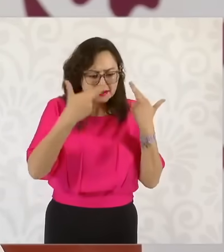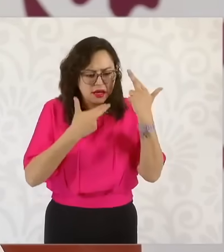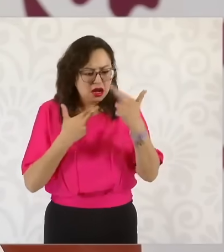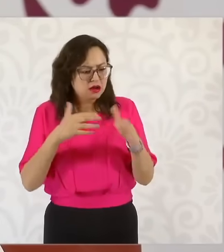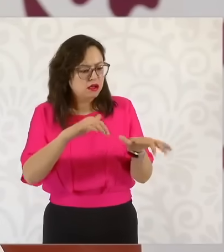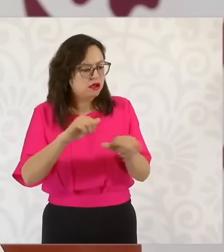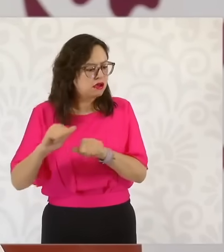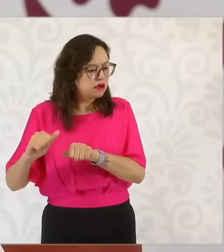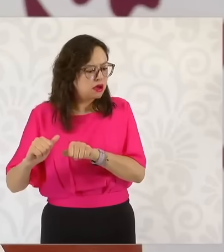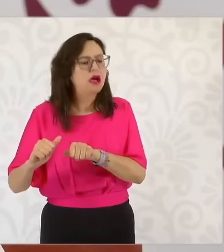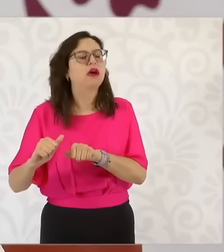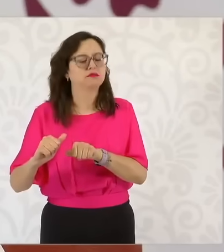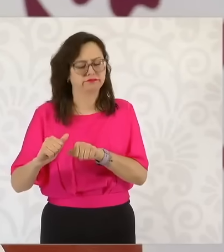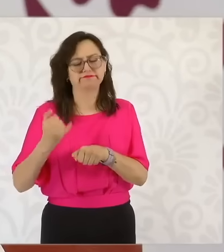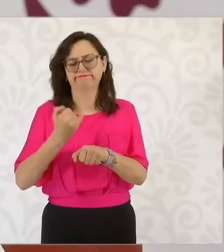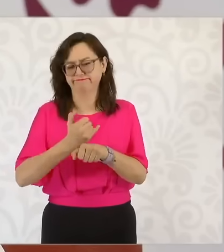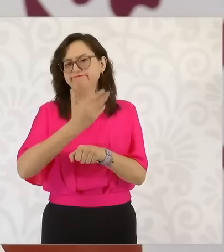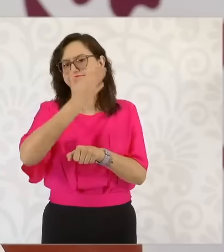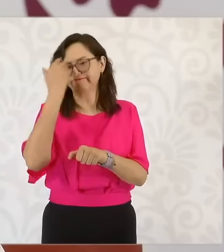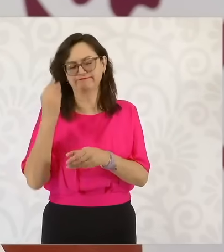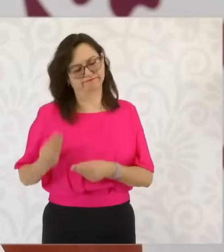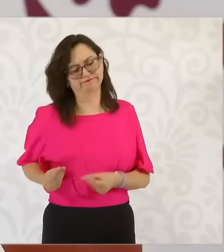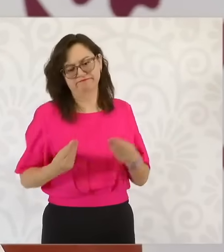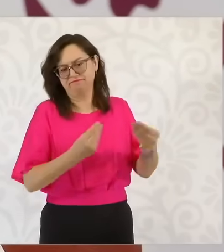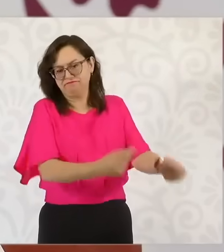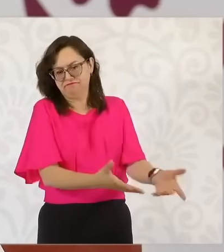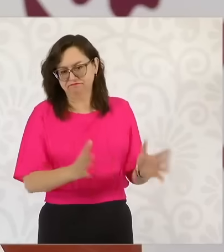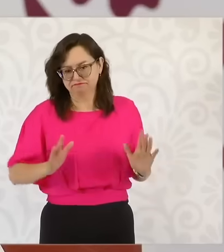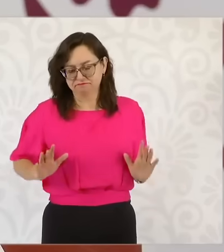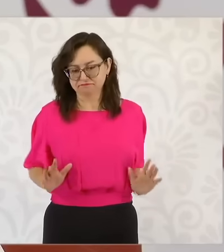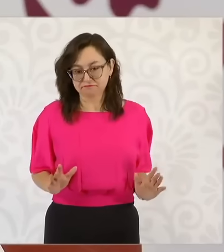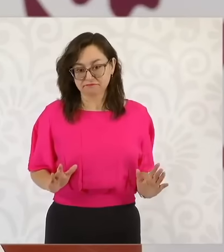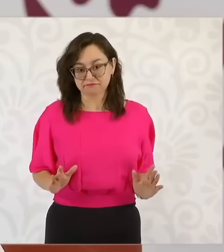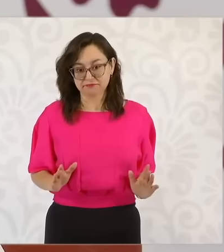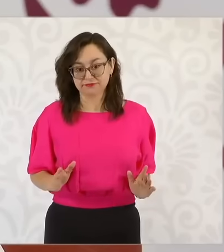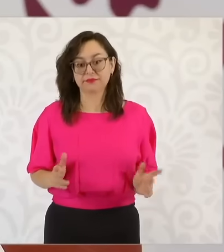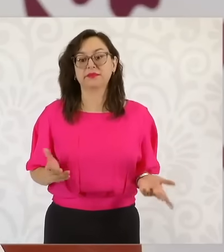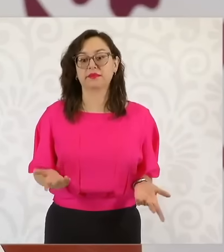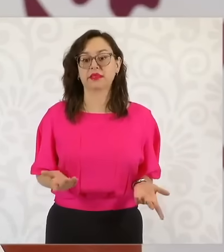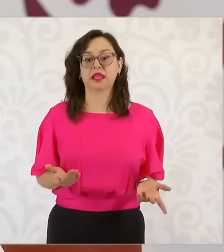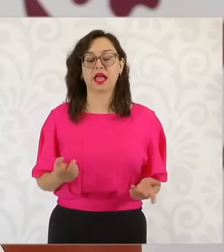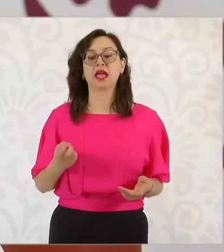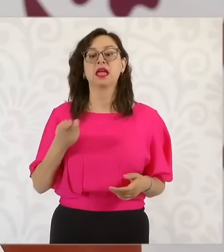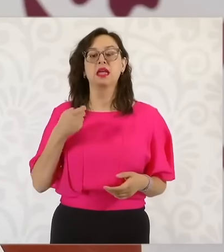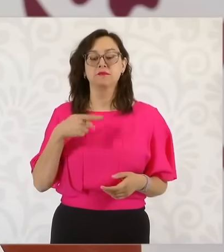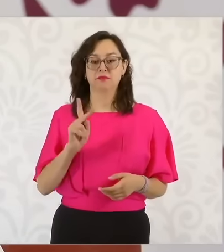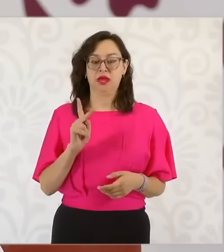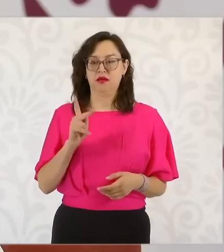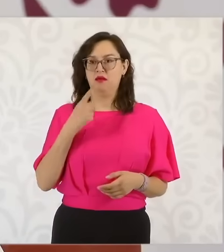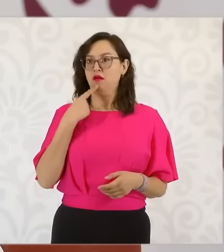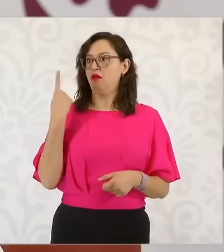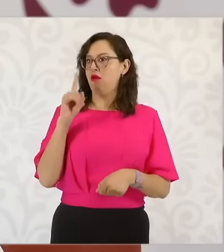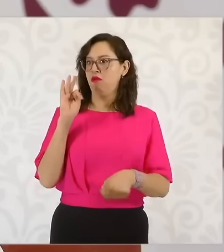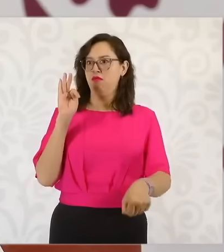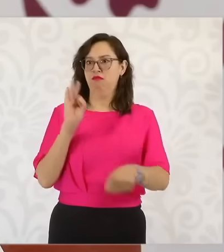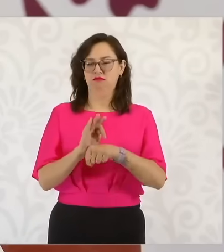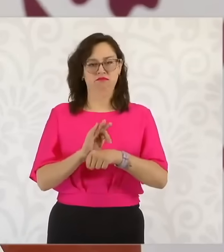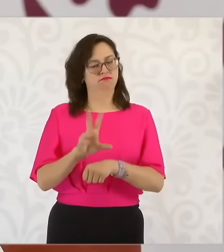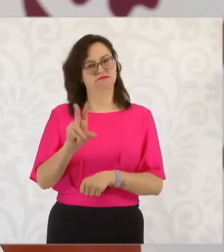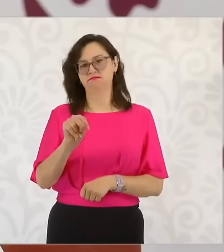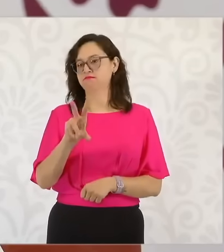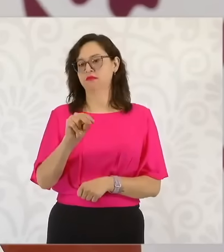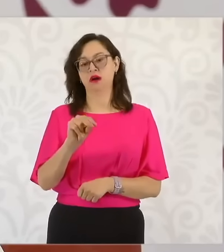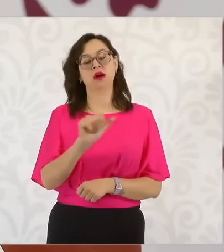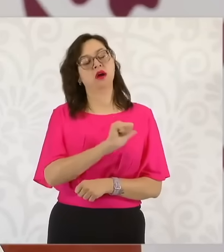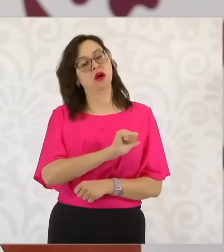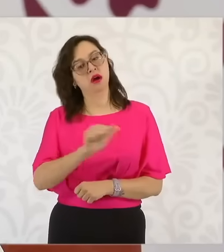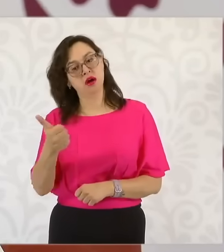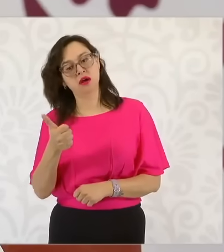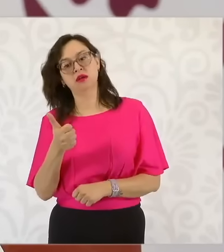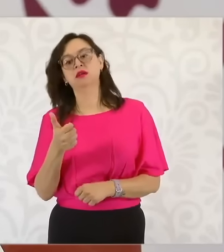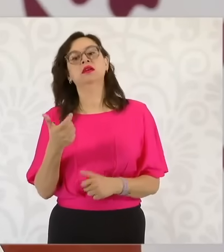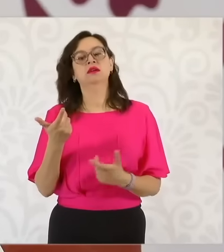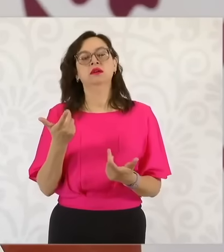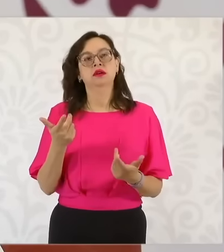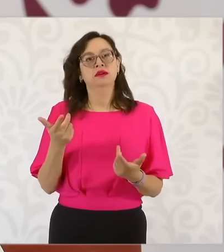este estas cosas también entrarán no solamente aquellas que le interesan al gobierno sino también